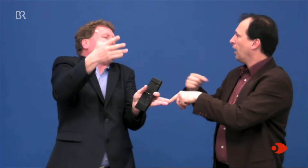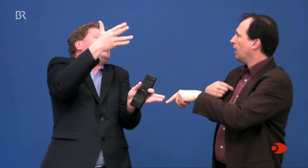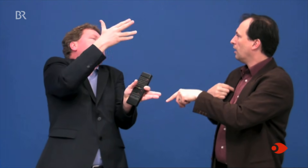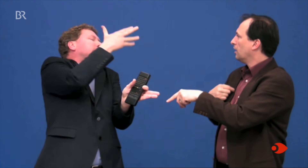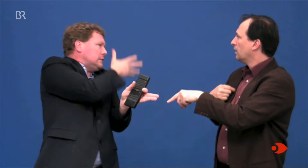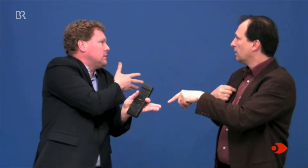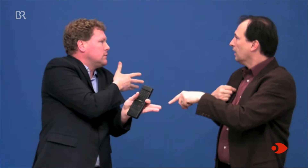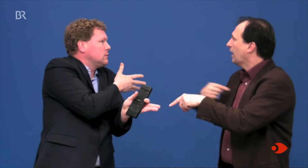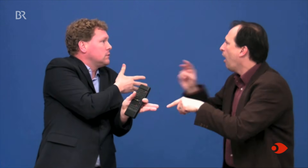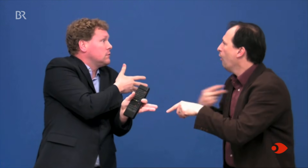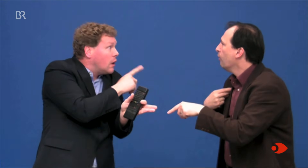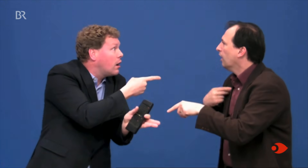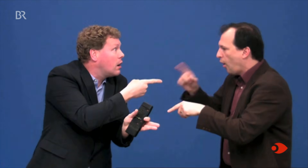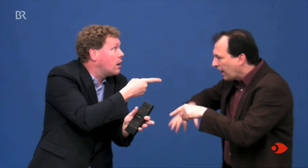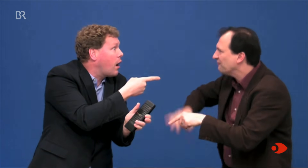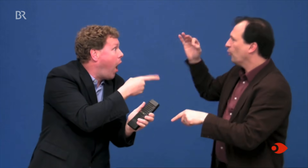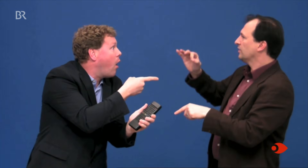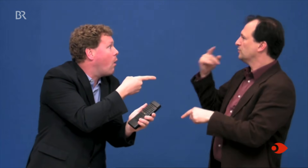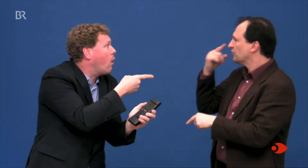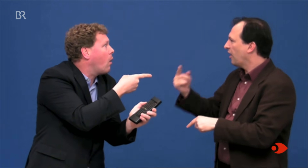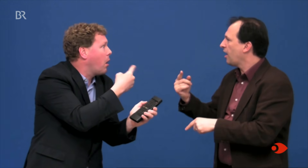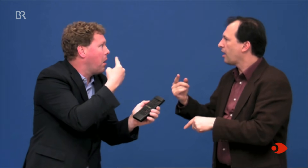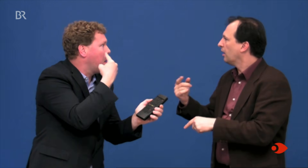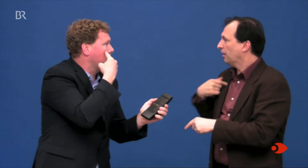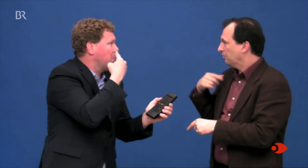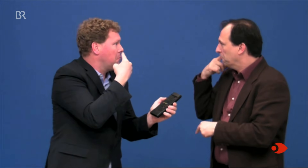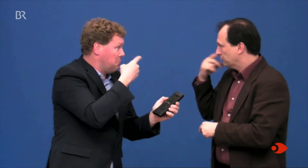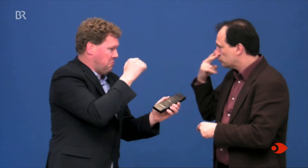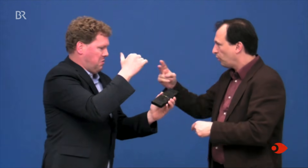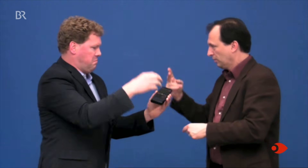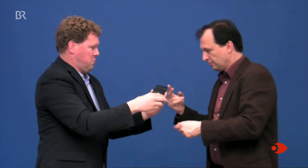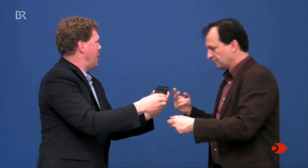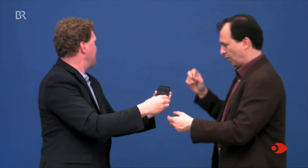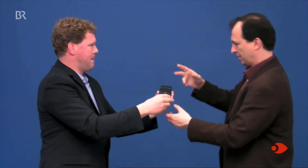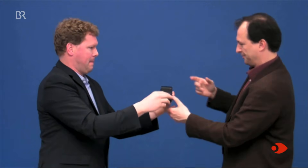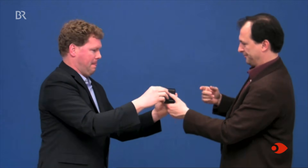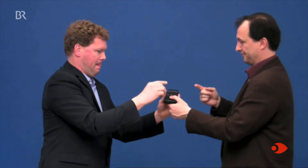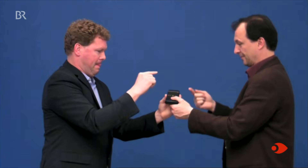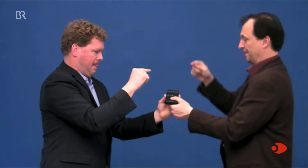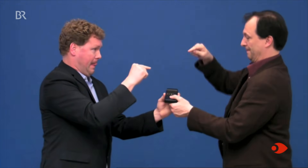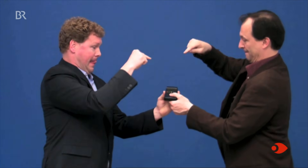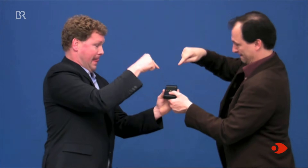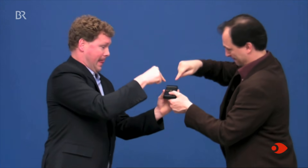Was? Den hab ich auch gefunden. Was für ein Zufall! Schauen wir es uns zusammen an!